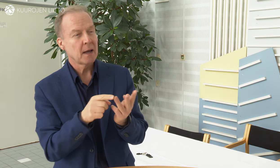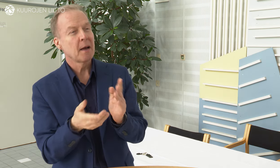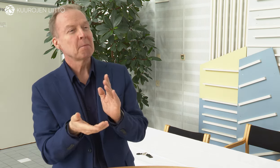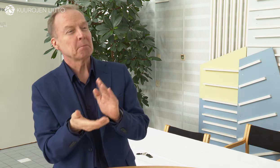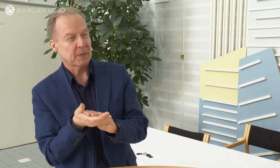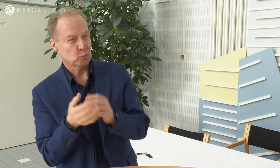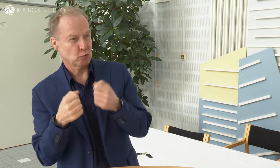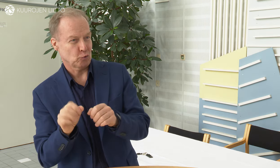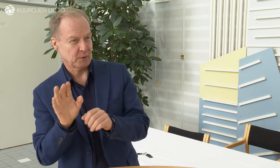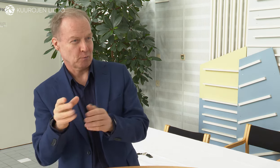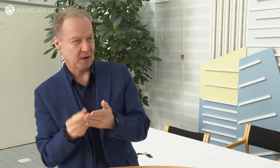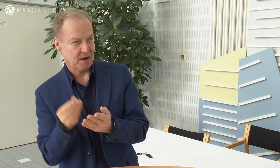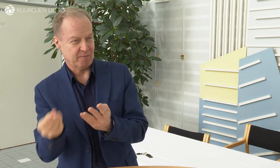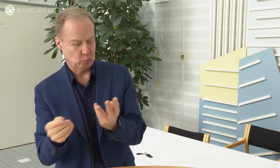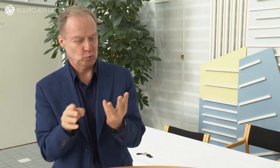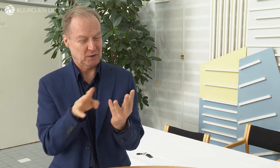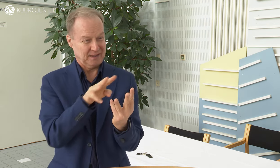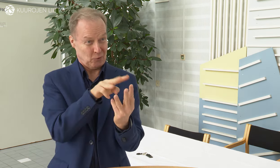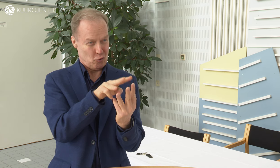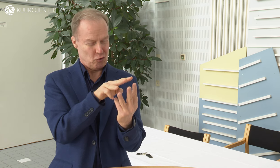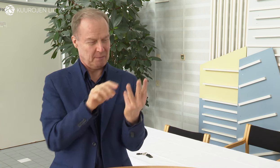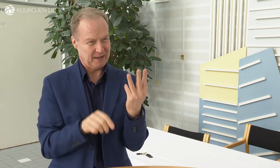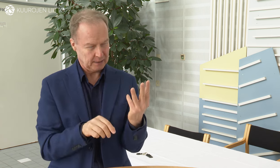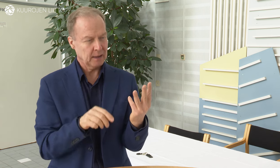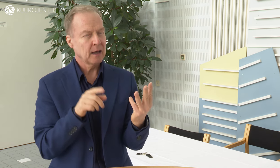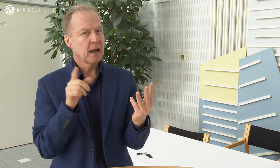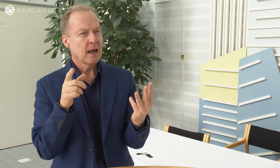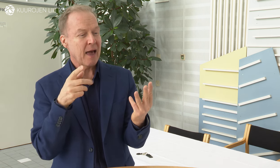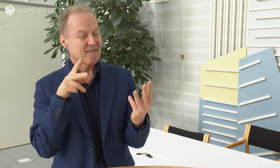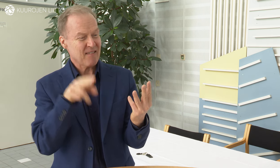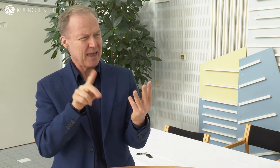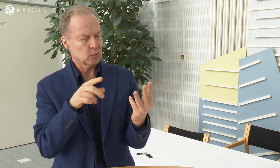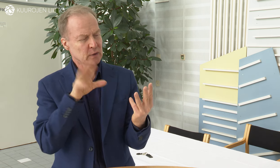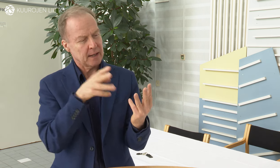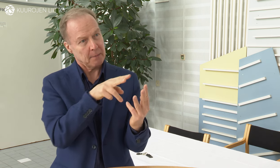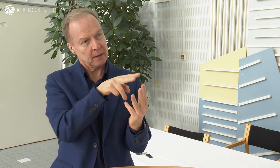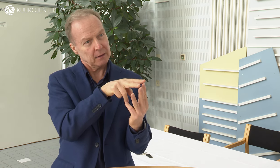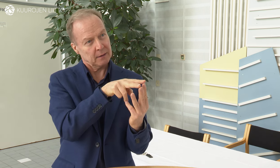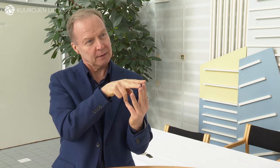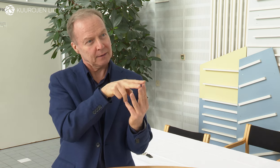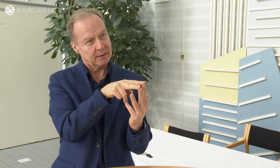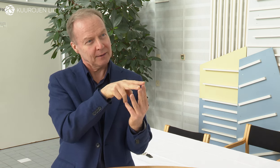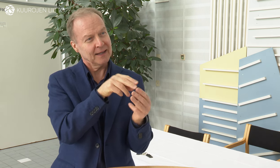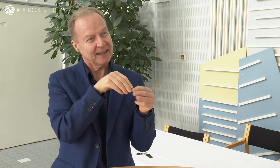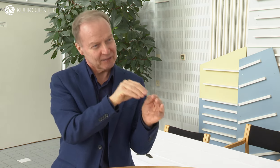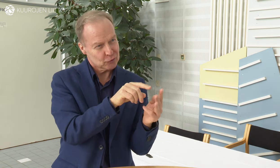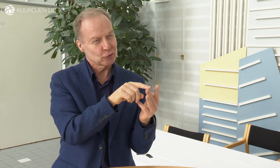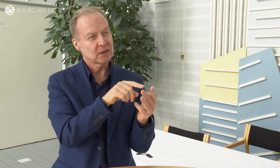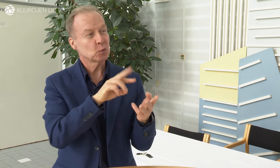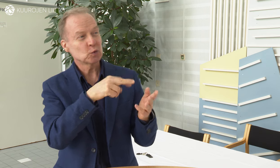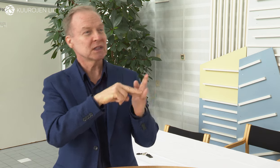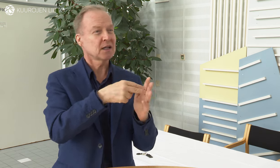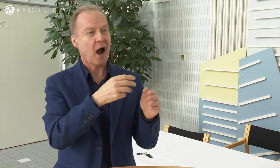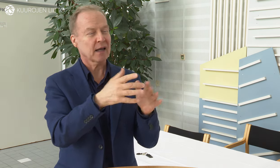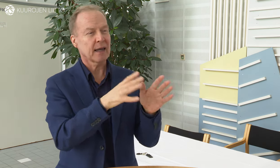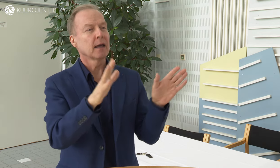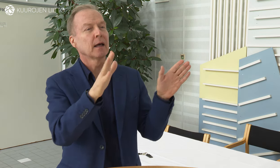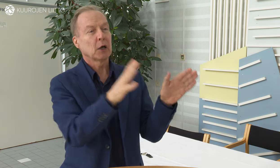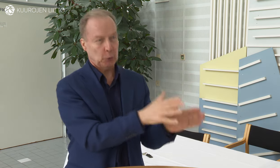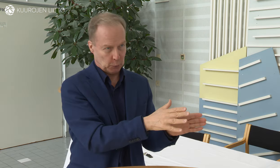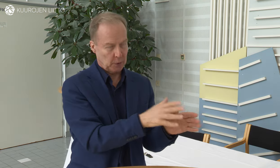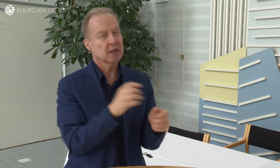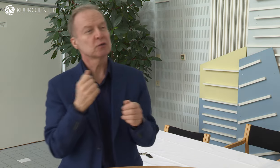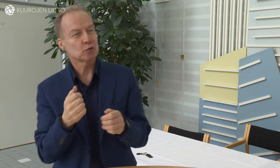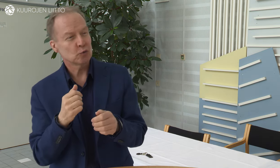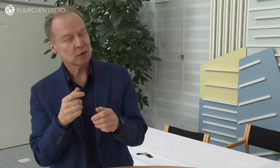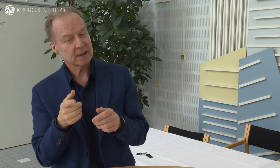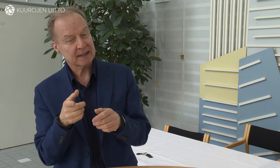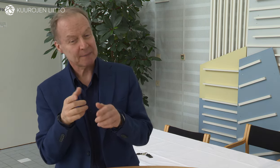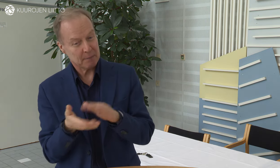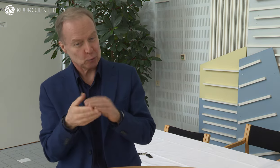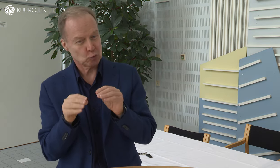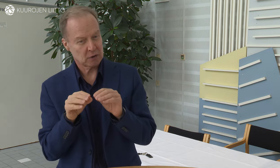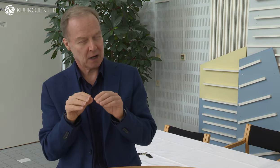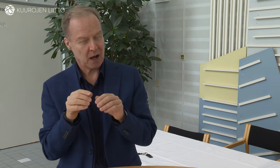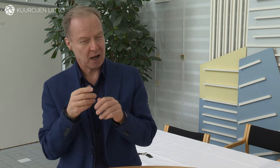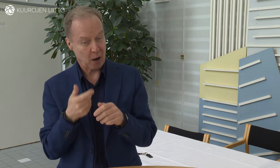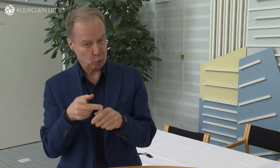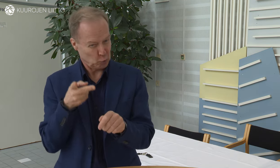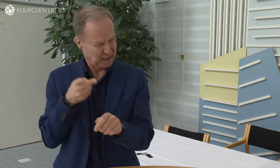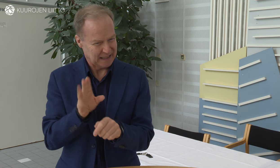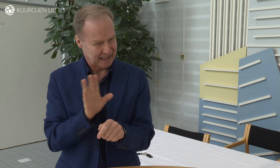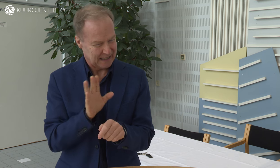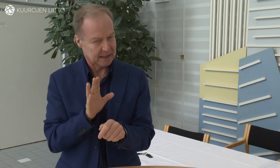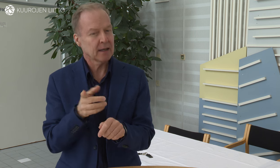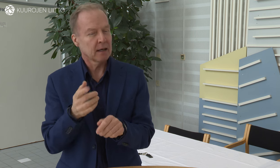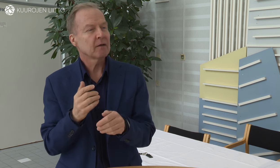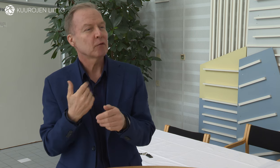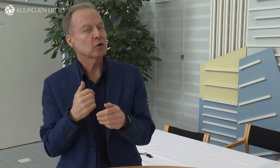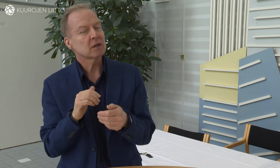ja mahdollisimman vähän koskettaisiin järjestöjen perusrahoitukseen, -